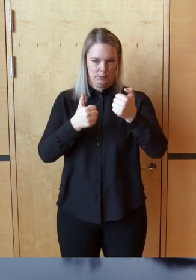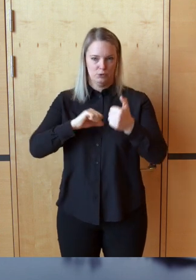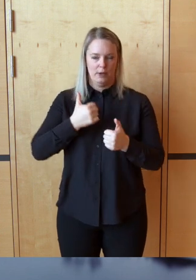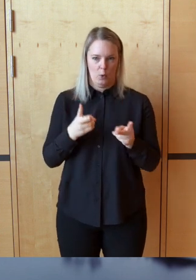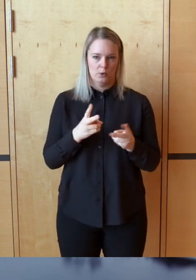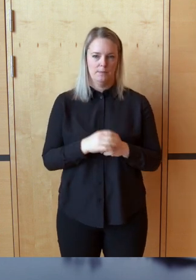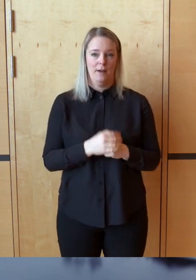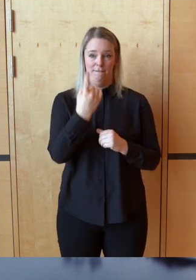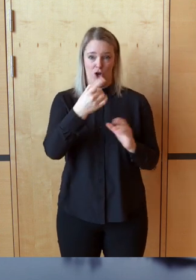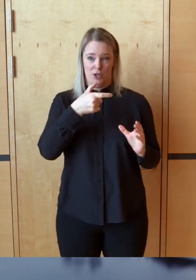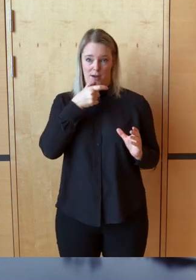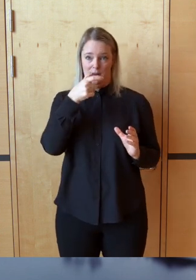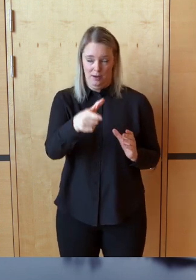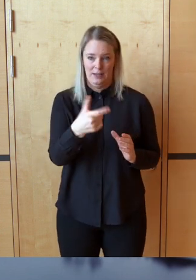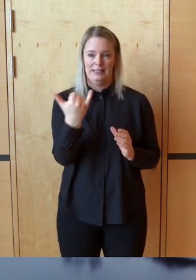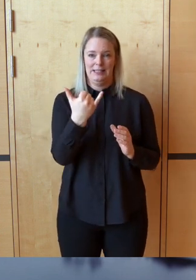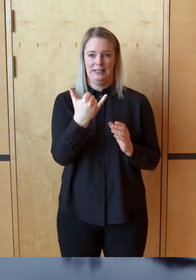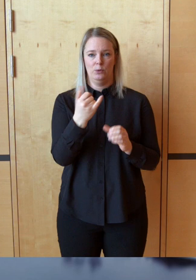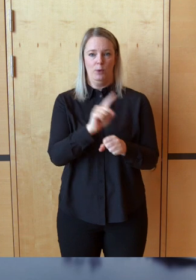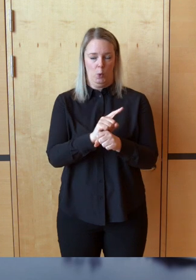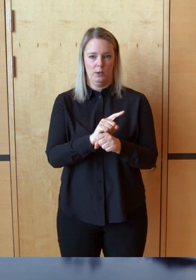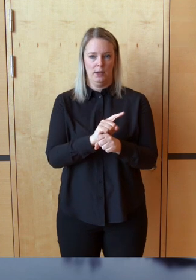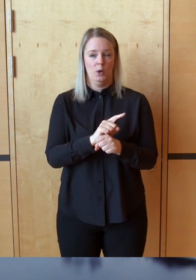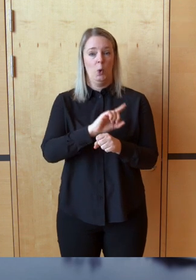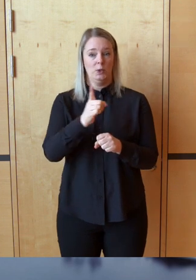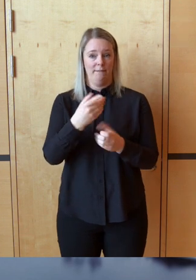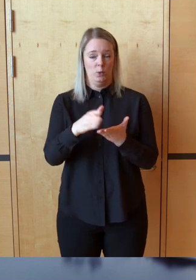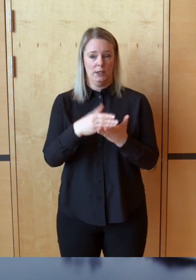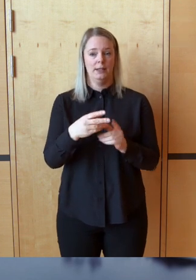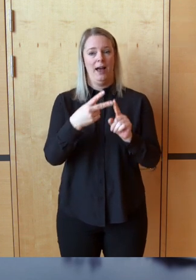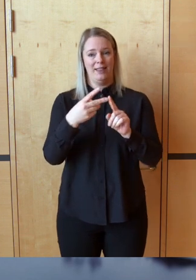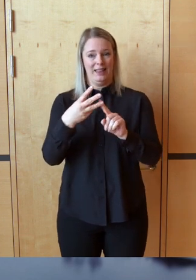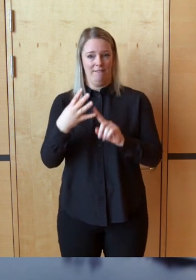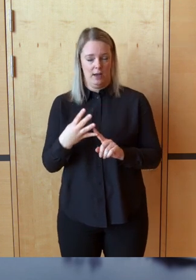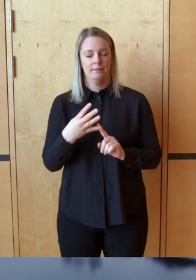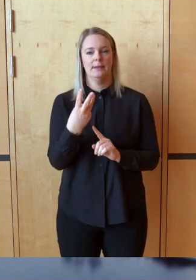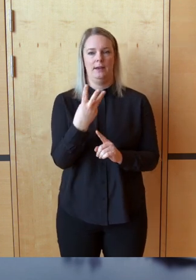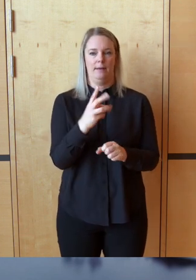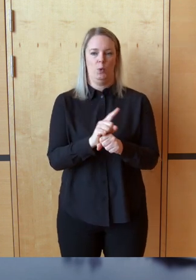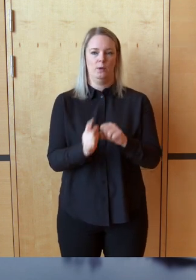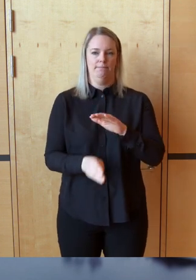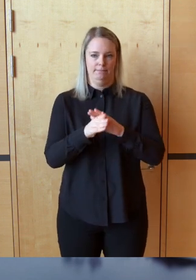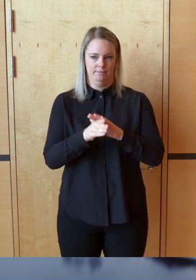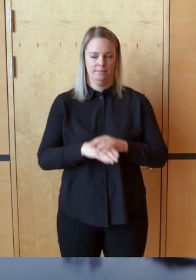Minuter första inlägget och de tre minuter andra tredje fjärde och så vidare så försök kolla lite kort Kan du komma in andra gången